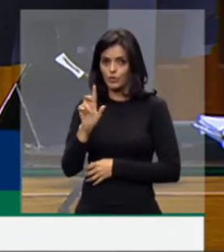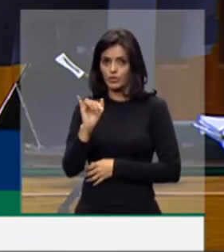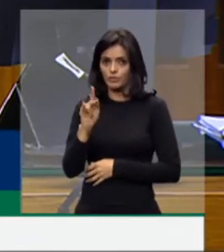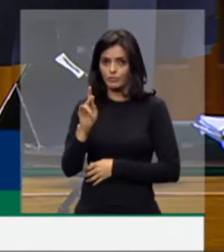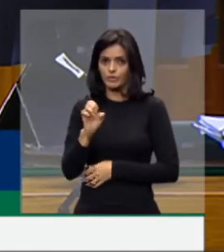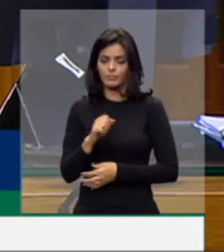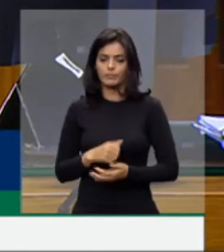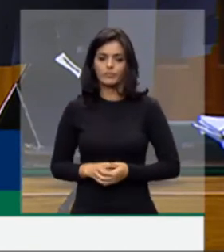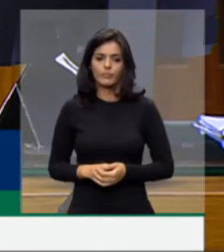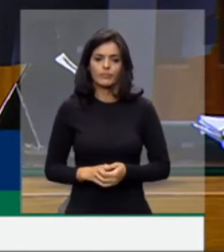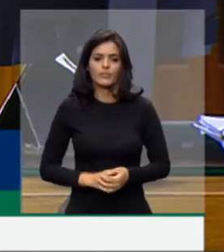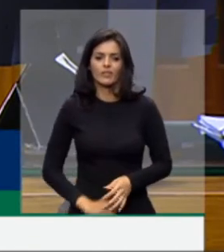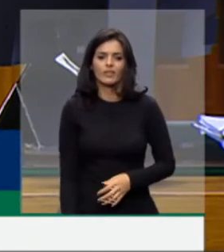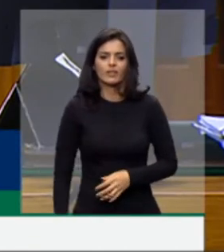ADEQUAÇÃO FINANCEIRA E... PARA ENCAMINHAR PARECER É